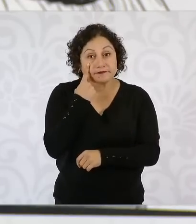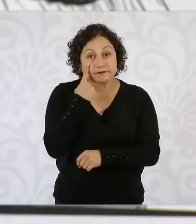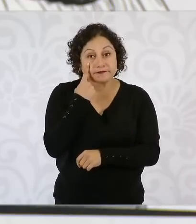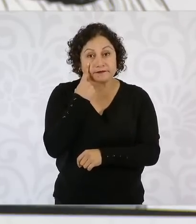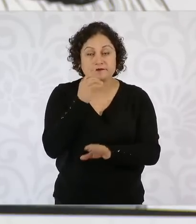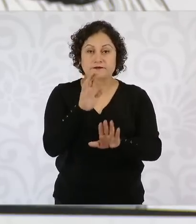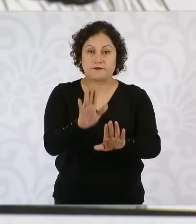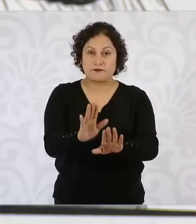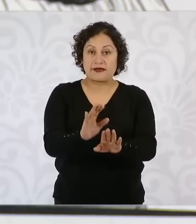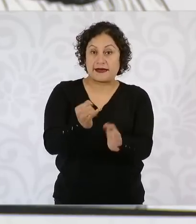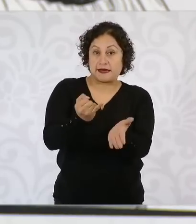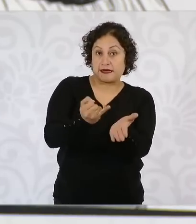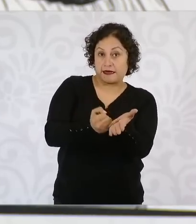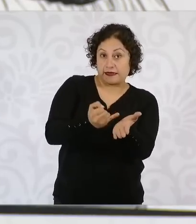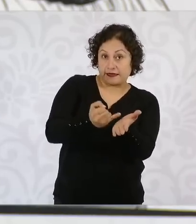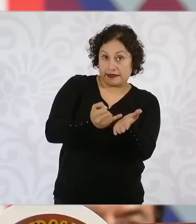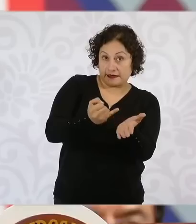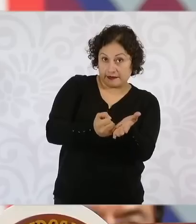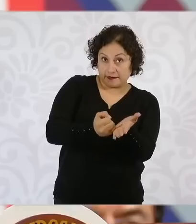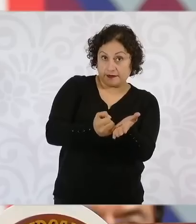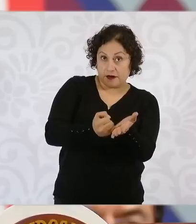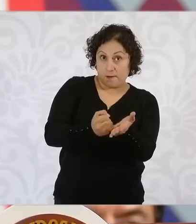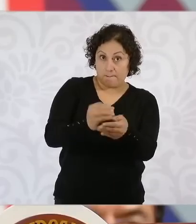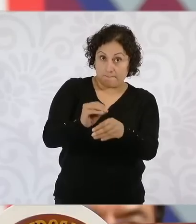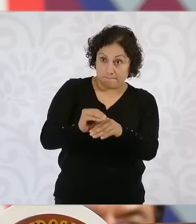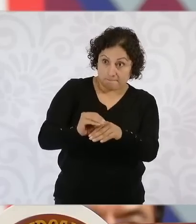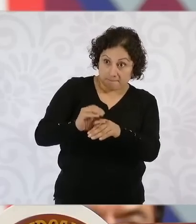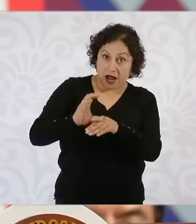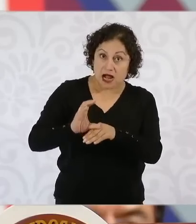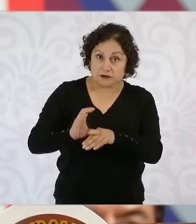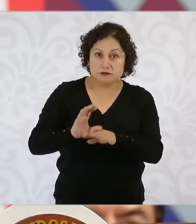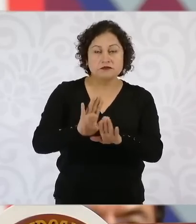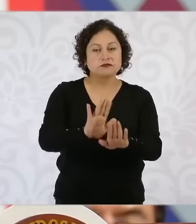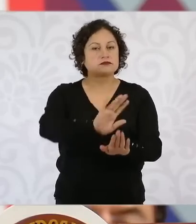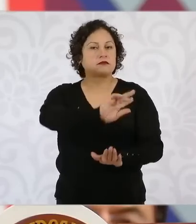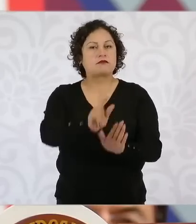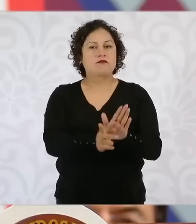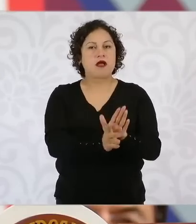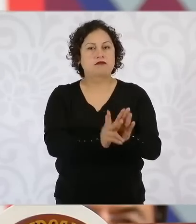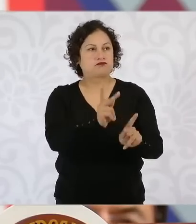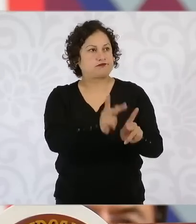las tarifas un mes que eso es muy importante y después a trabajar conjuntamente en los